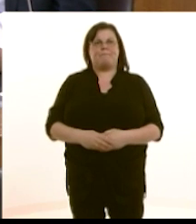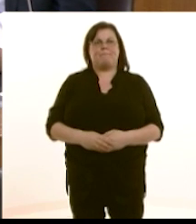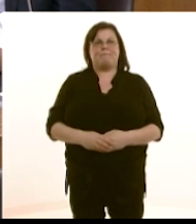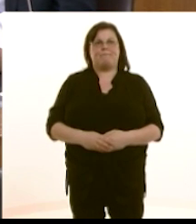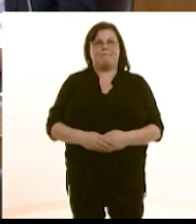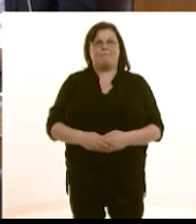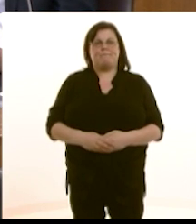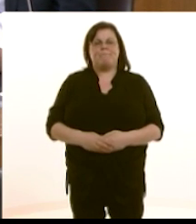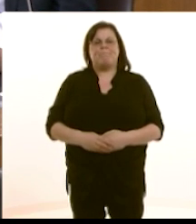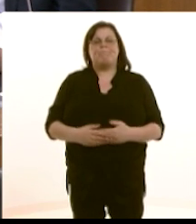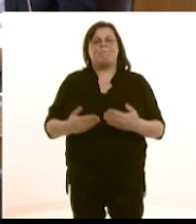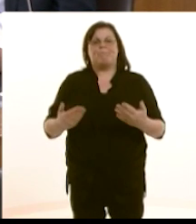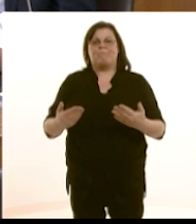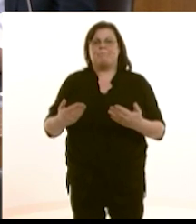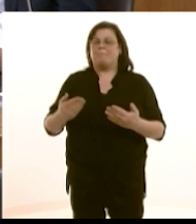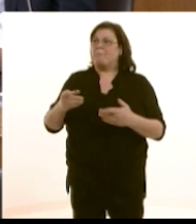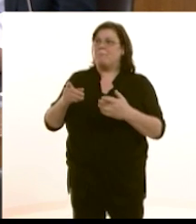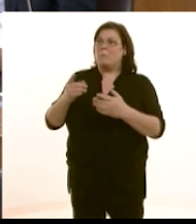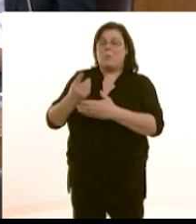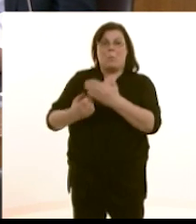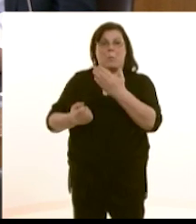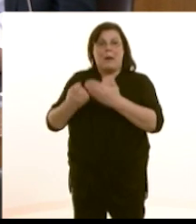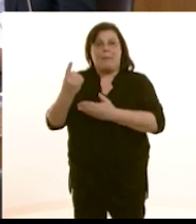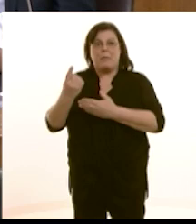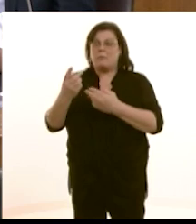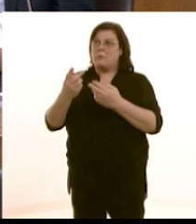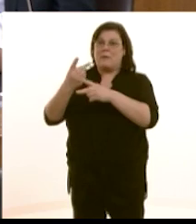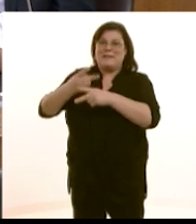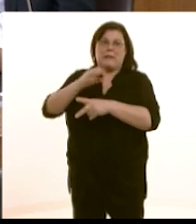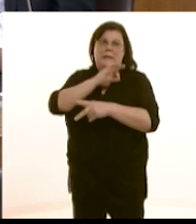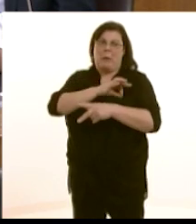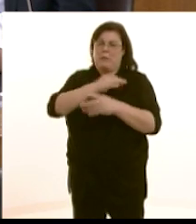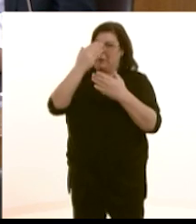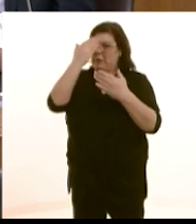Yr hyn rydym niín gwybod ynglyn ‚ chanran Prydain Fawr yw bod 7.1 y cant oír bobl syín